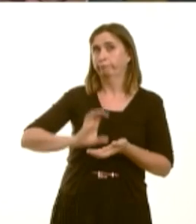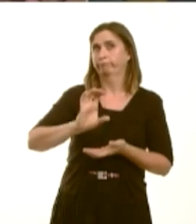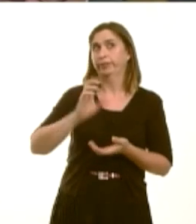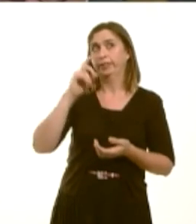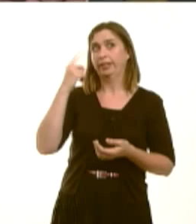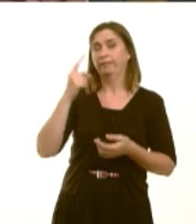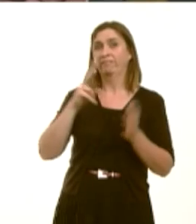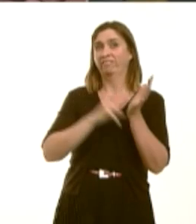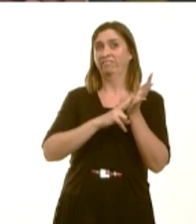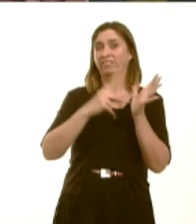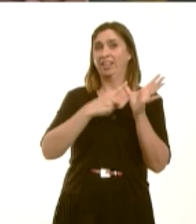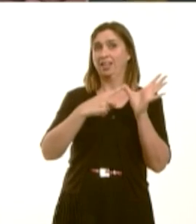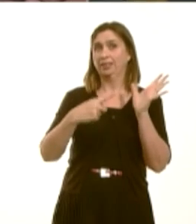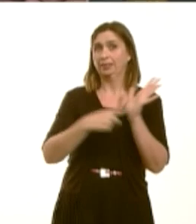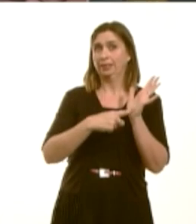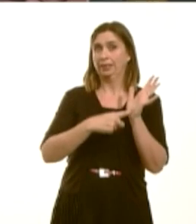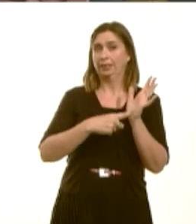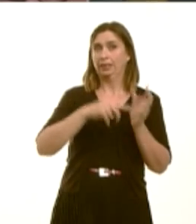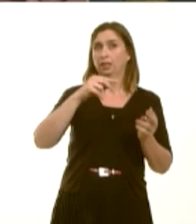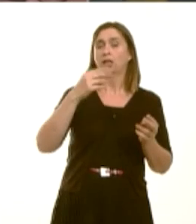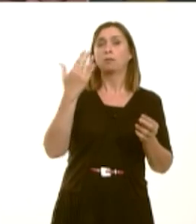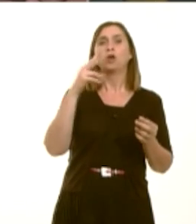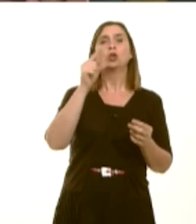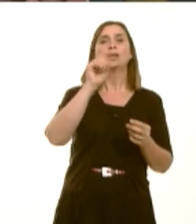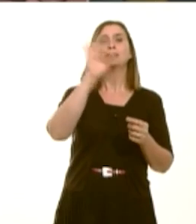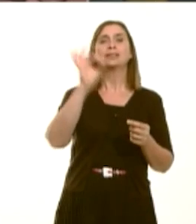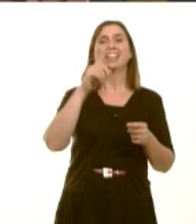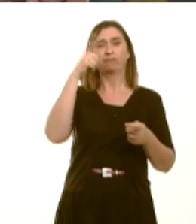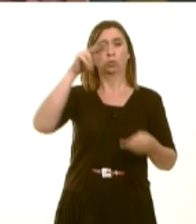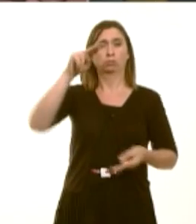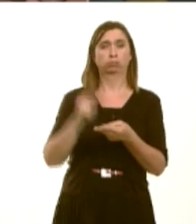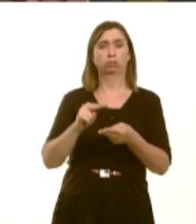y cant yn dod ‚ £7.6 miliwn i Orllewin Caerfyrddin a De Penfro, a £4.5 miliwn ychwanegol